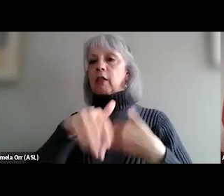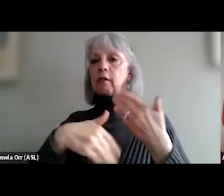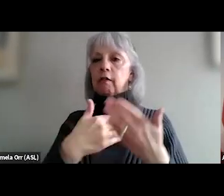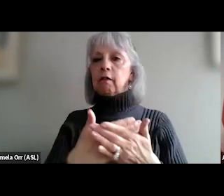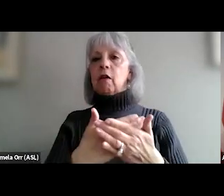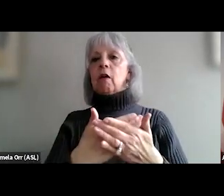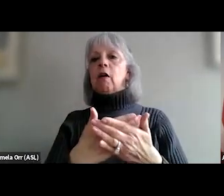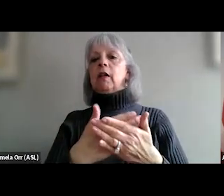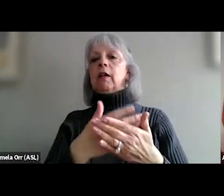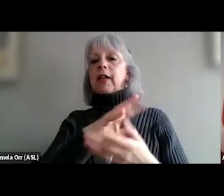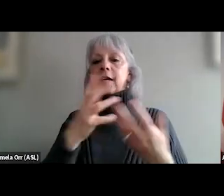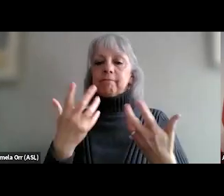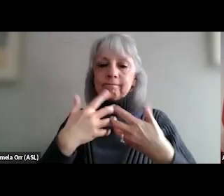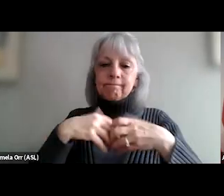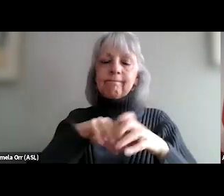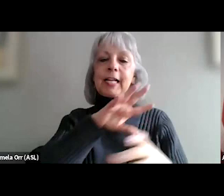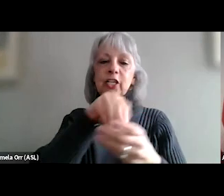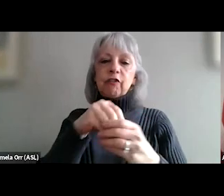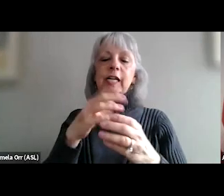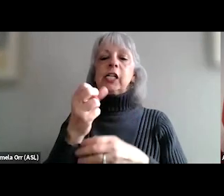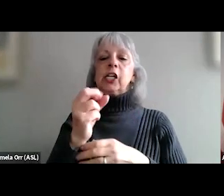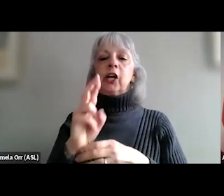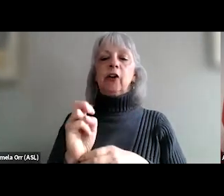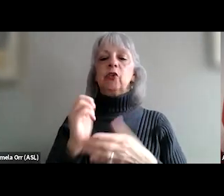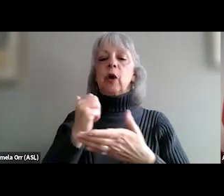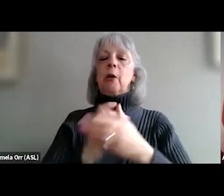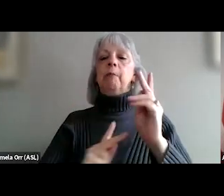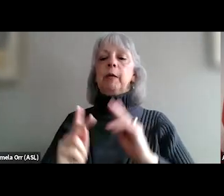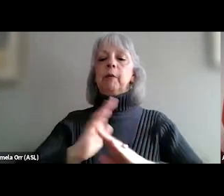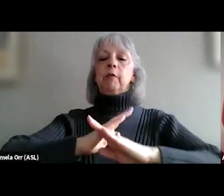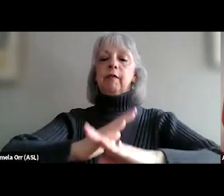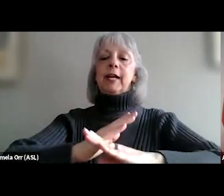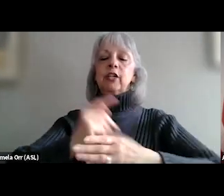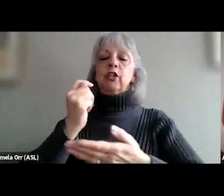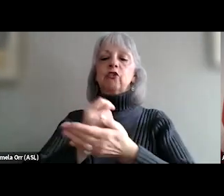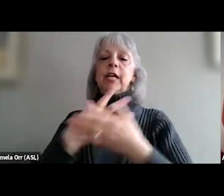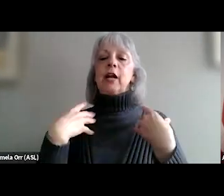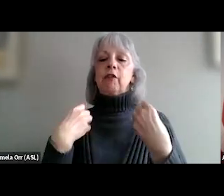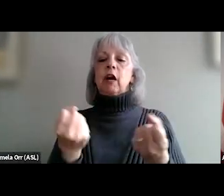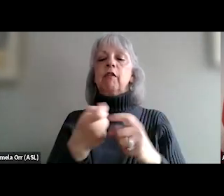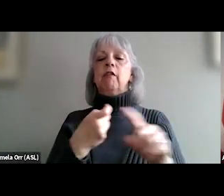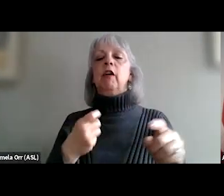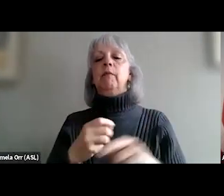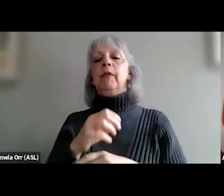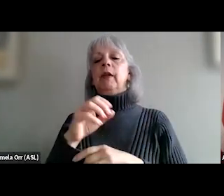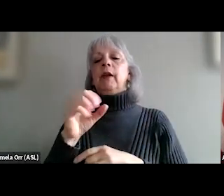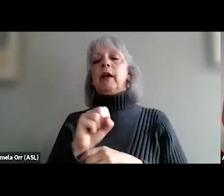de atención y servicios integrados es necesario para ayudar a las personas a prevenir, tratar y recuperarse de los trastornos por consumo de sustancias.